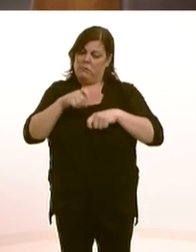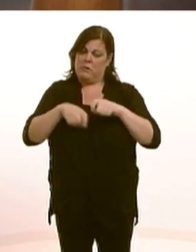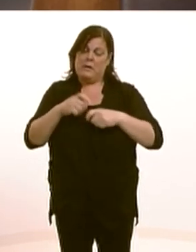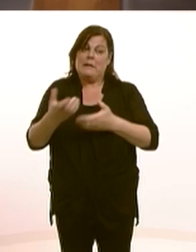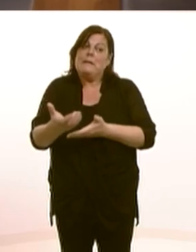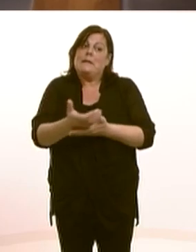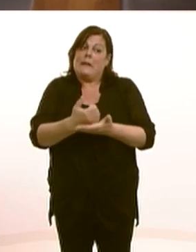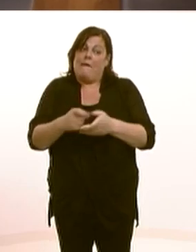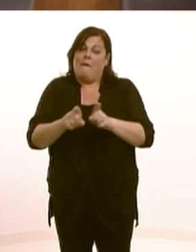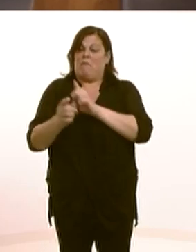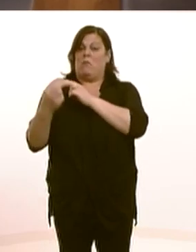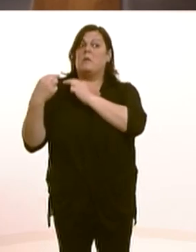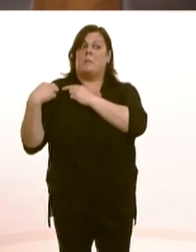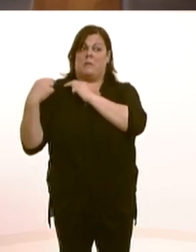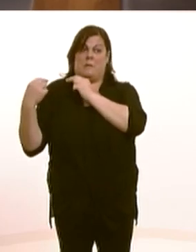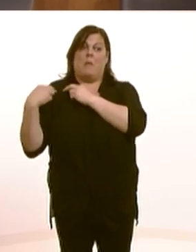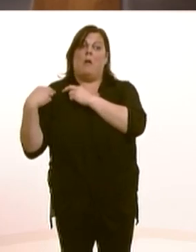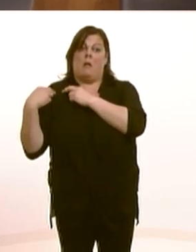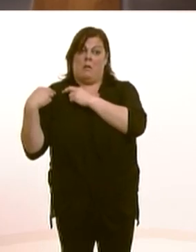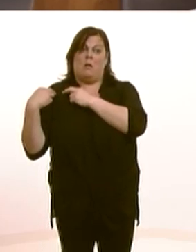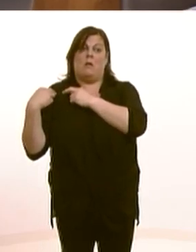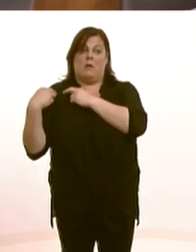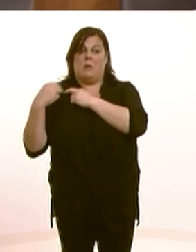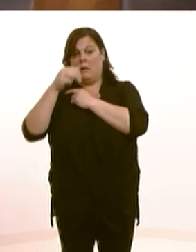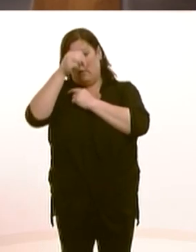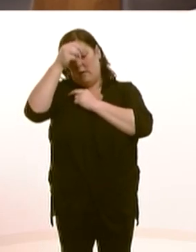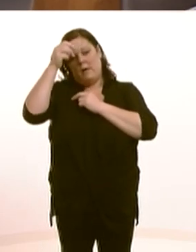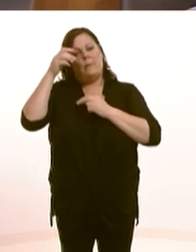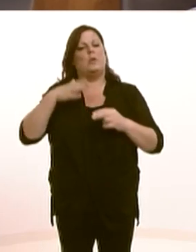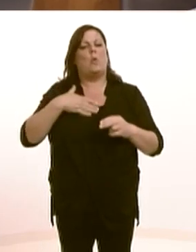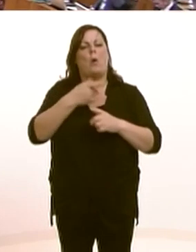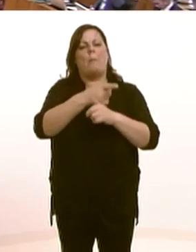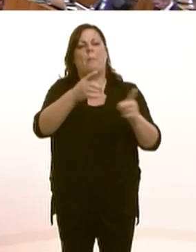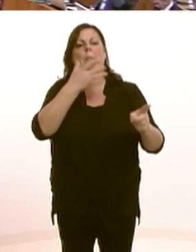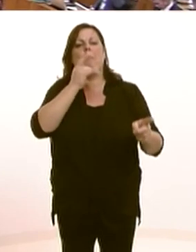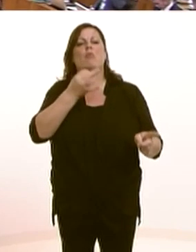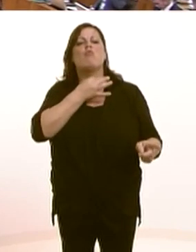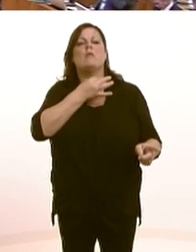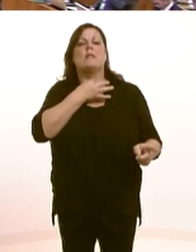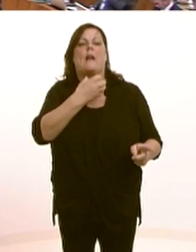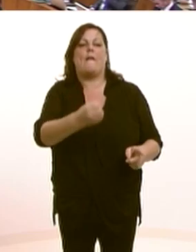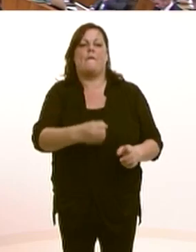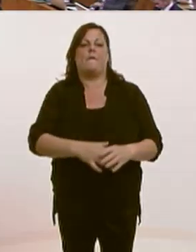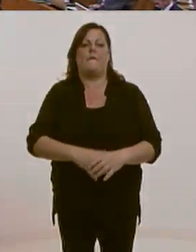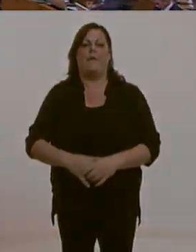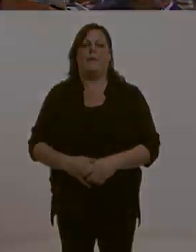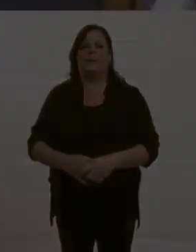beiciau mewn ffordd sydd yn gyfrifol ac sydd ddim yn beryglus i bobl eraill. Y Llywydd / The Presiding Officer: Diolch, Brif Weinidog.